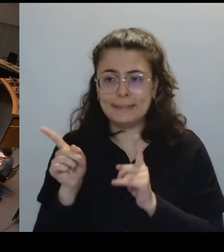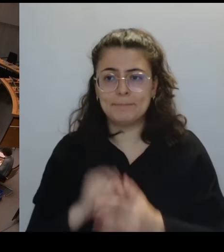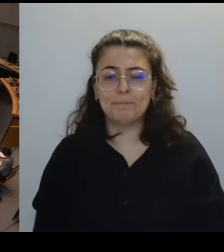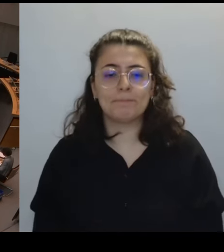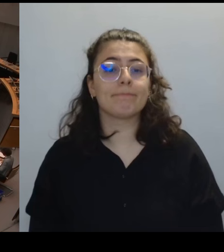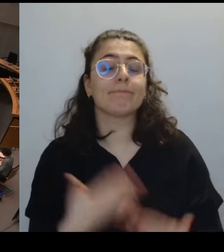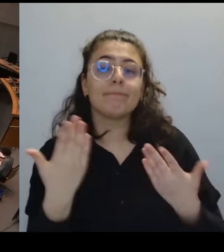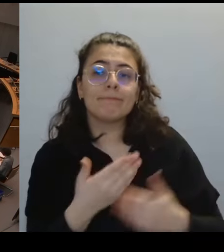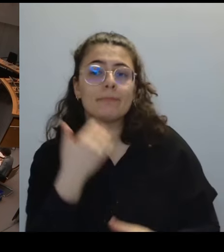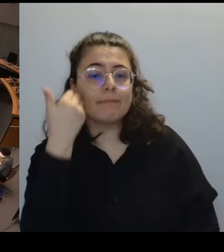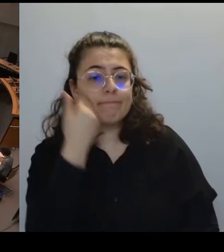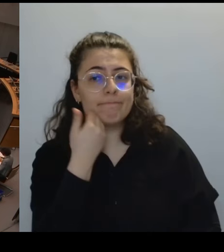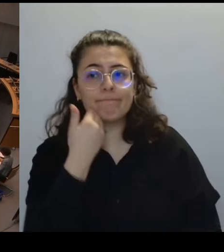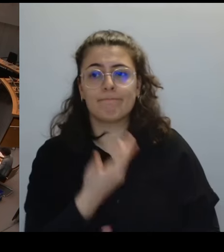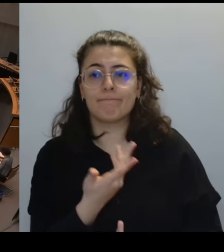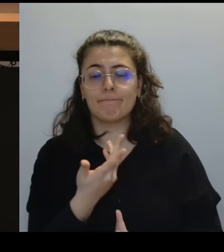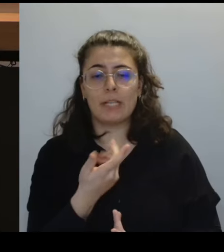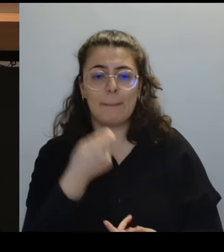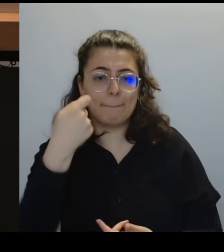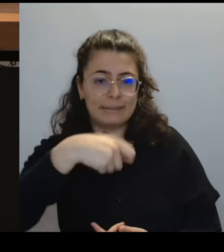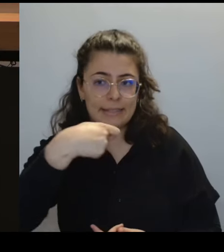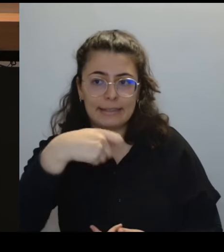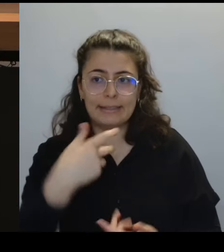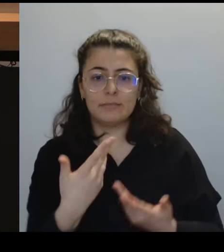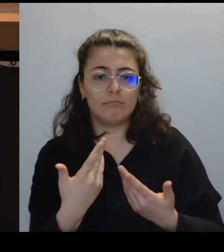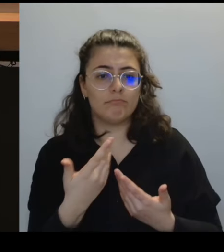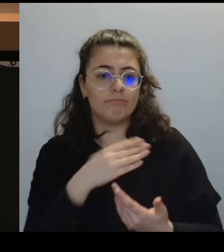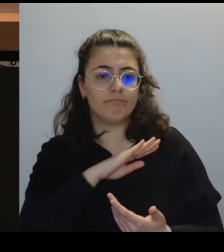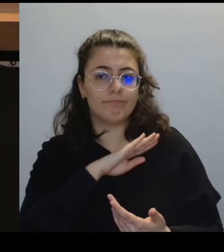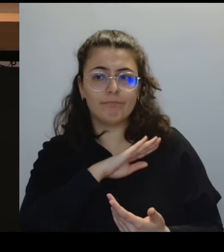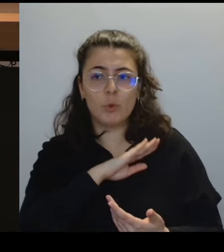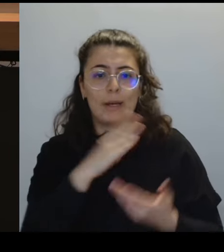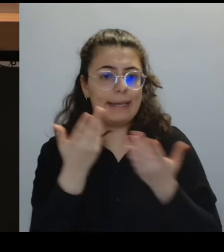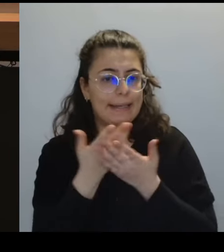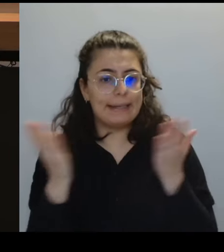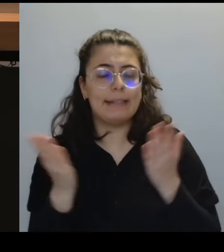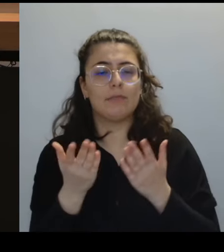Geehrte Kolleginnen! Liebe Berlinerinnen! Wir haben heute gemeinsam mit der